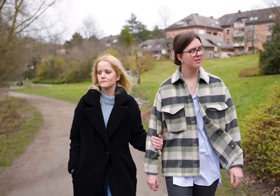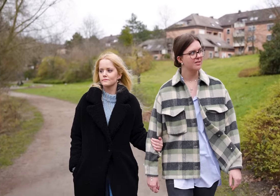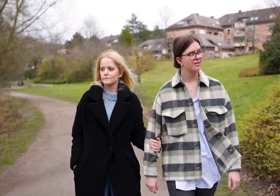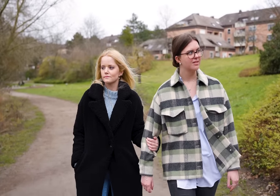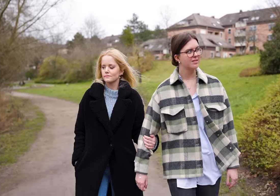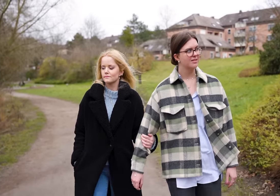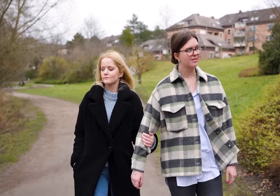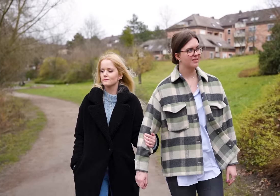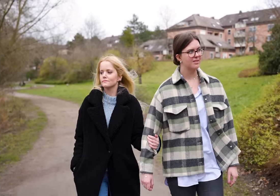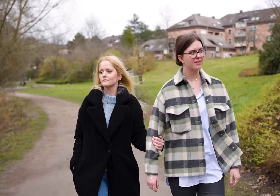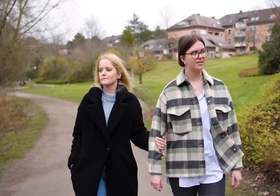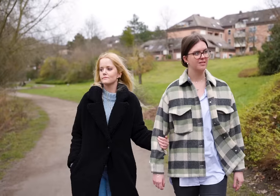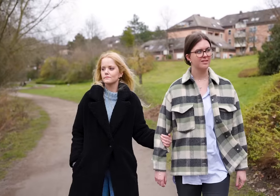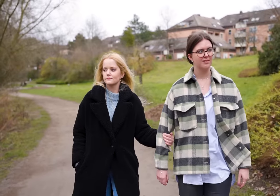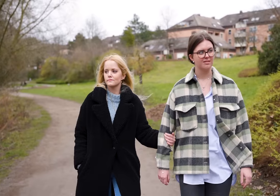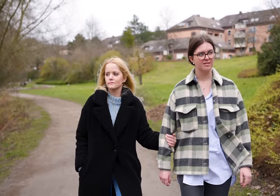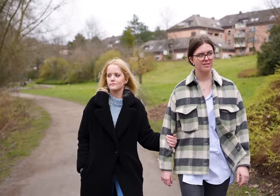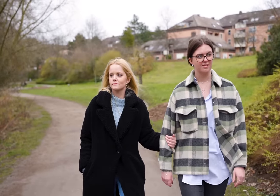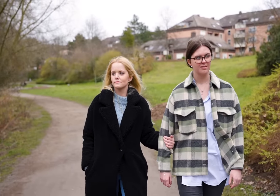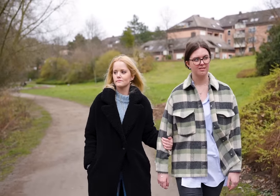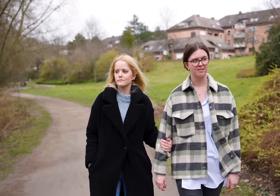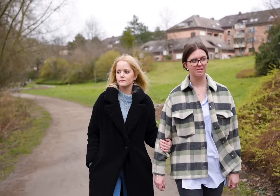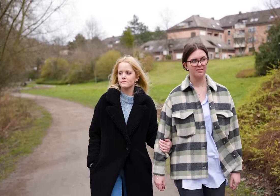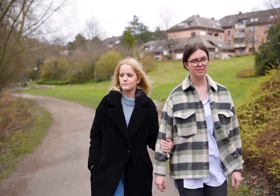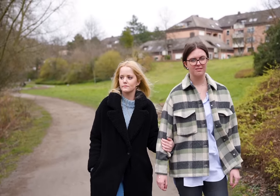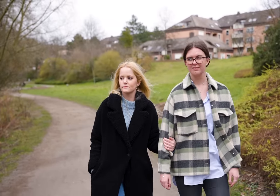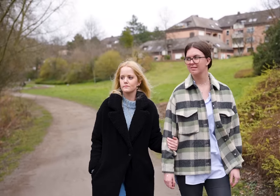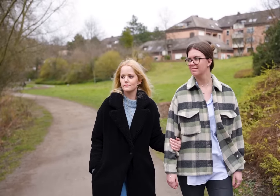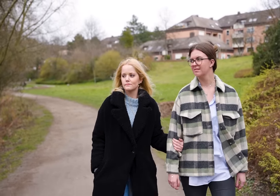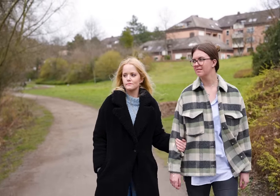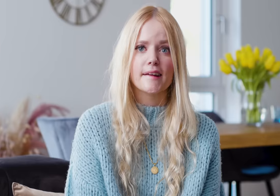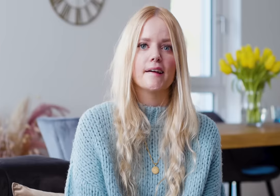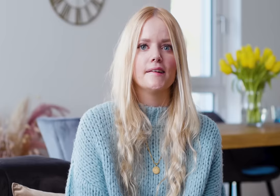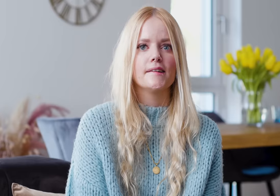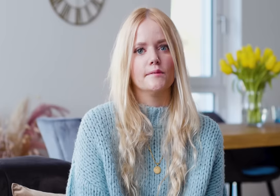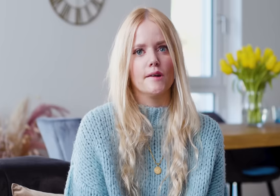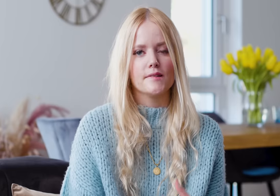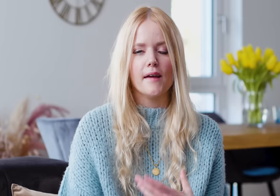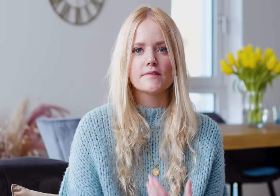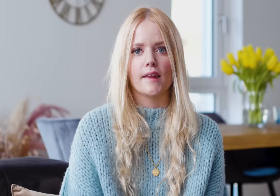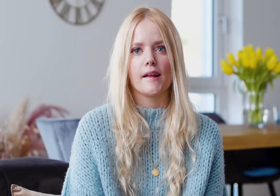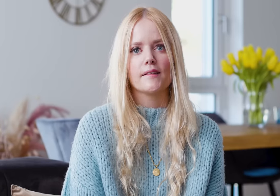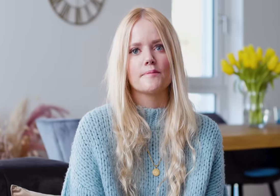Die Greta hab ich kennengelernt durch mein zweites ABI eigentlich. Die Technikerin, die das einstellt,